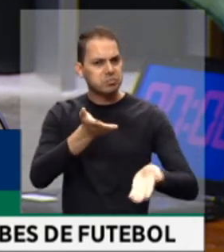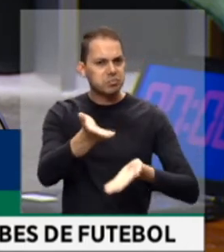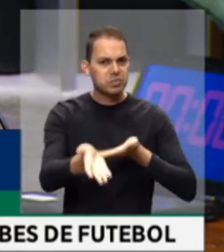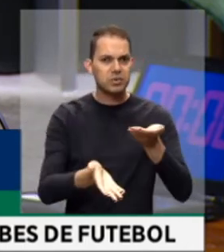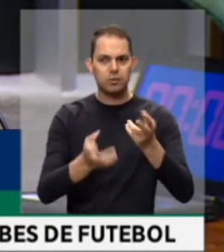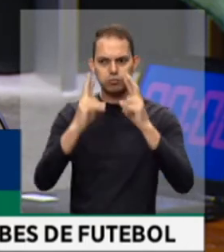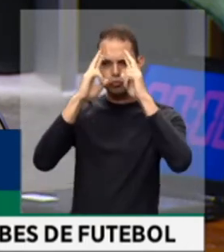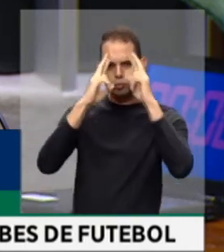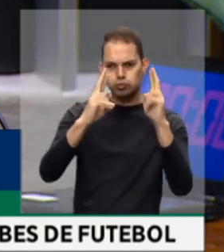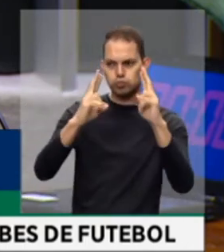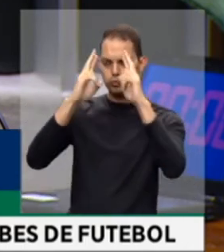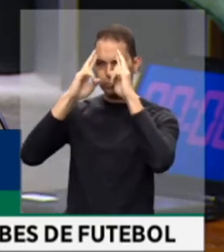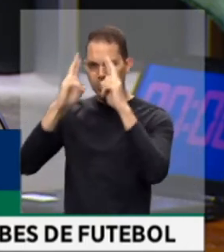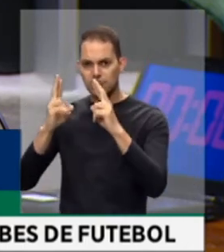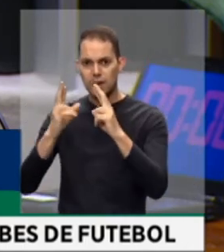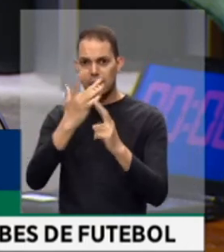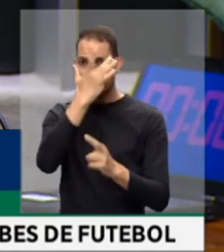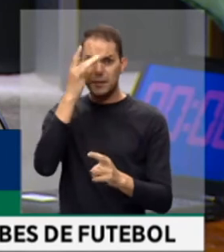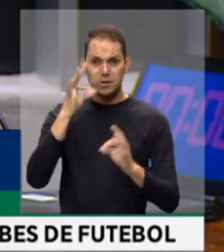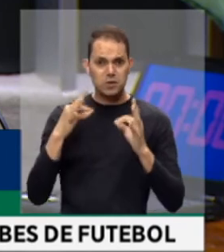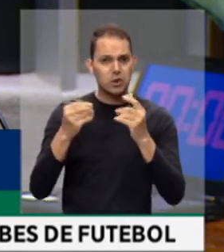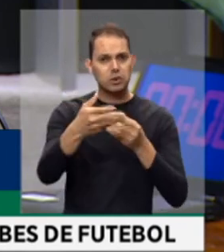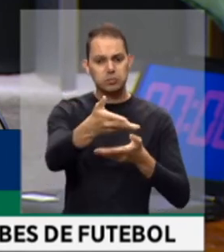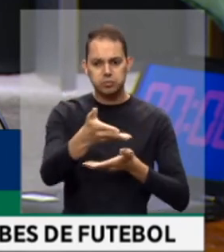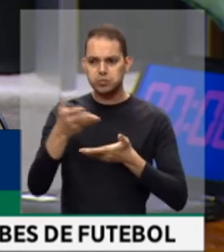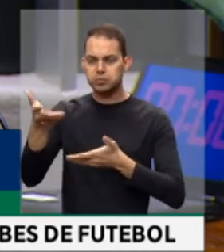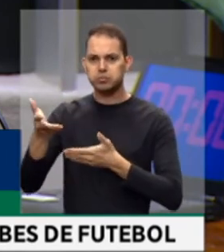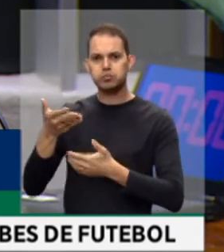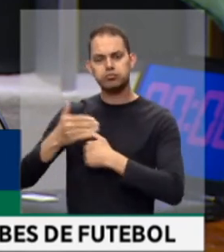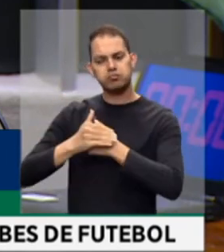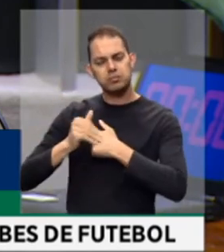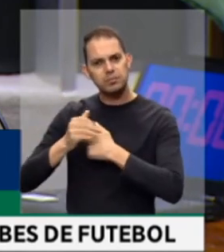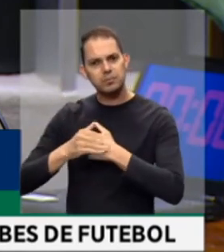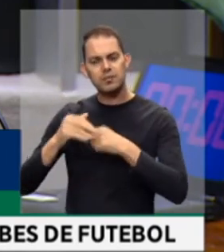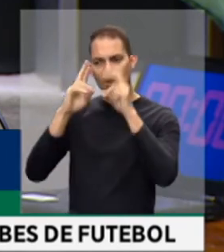DO PARÁ. SAIBAM QUE O NOSSO POVO É UM POVO SOLIDÁRIO, HOSPITALEIRO E MUITO RESPEITOSO. E RECEBE A TODOS